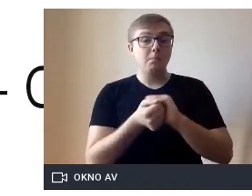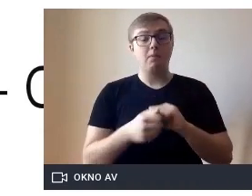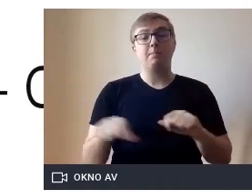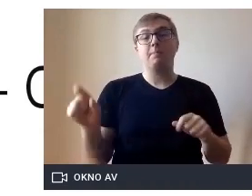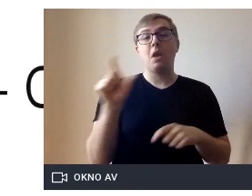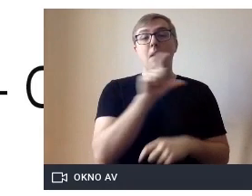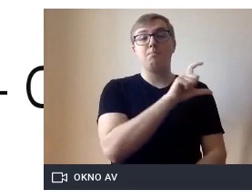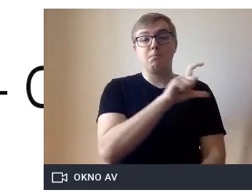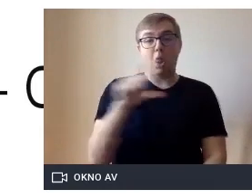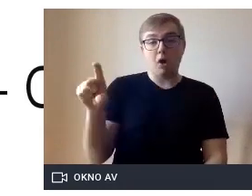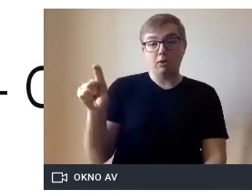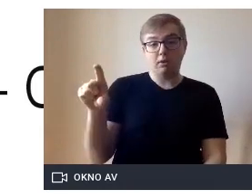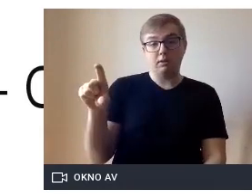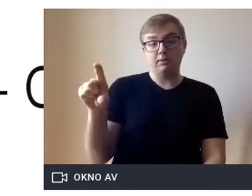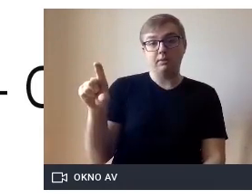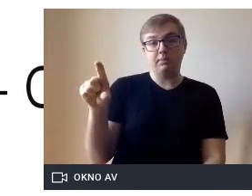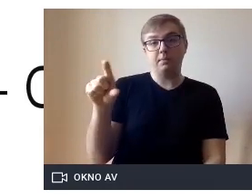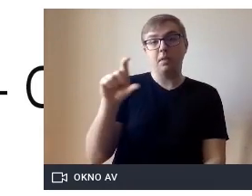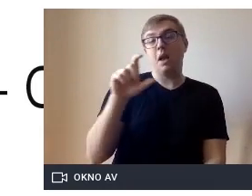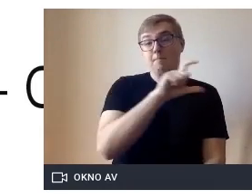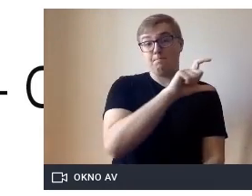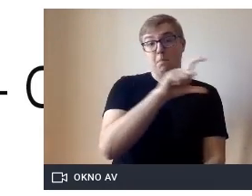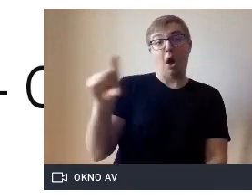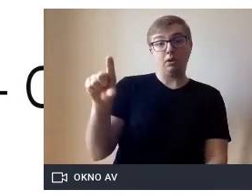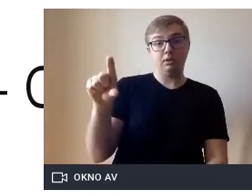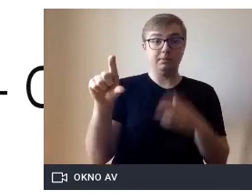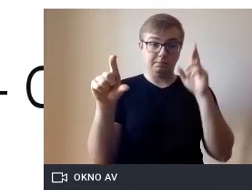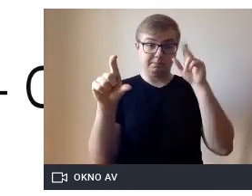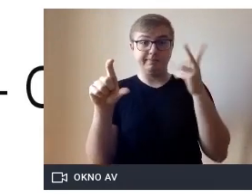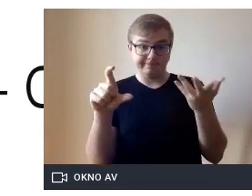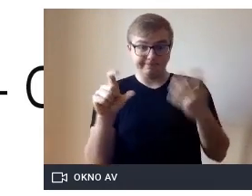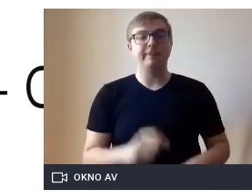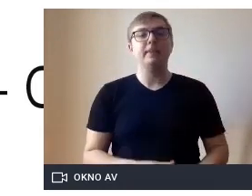albo BLOK (wizualnie blok tak wygląda).